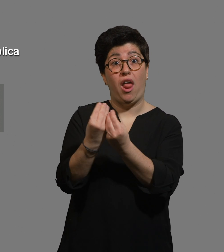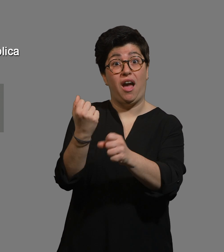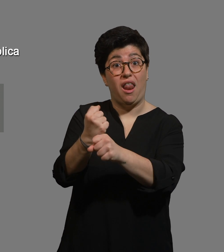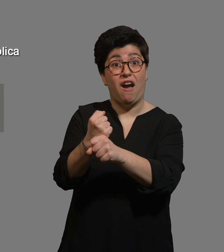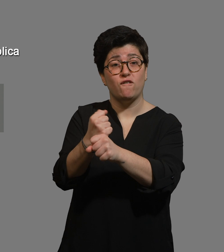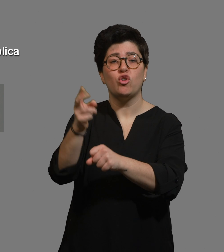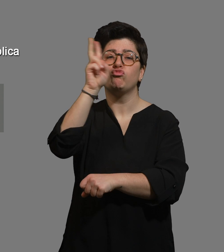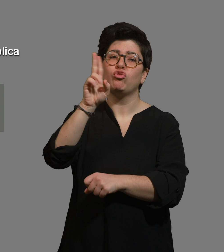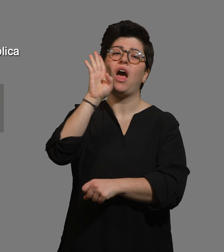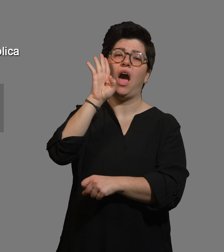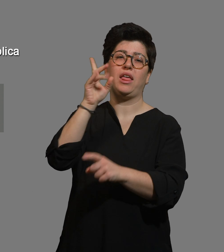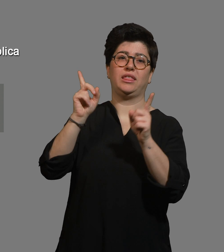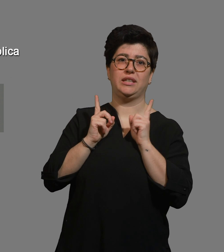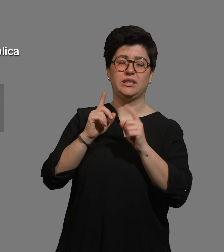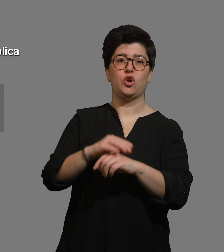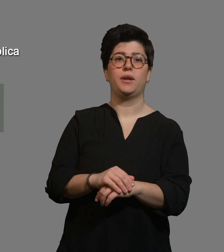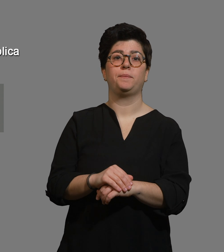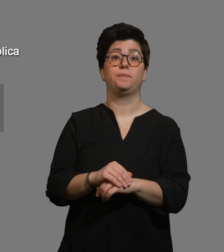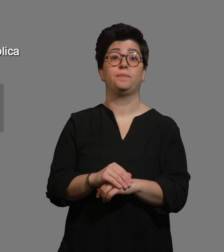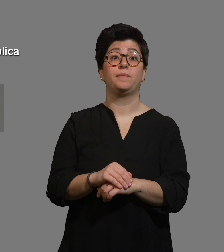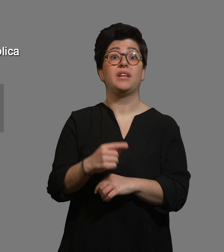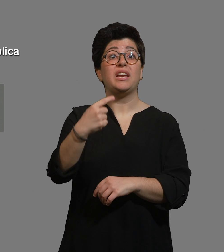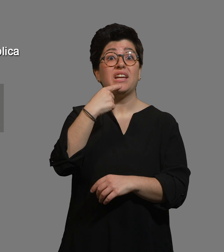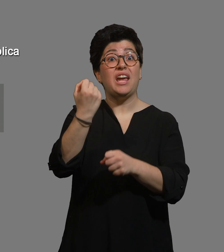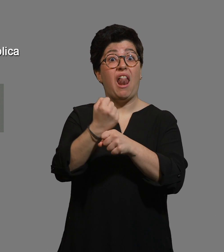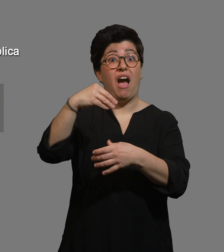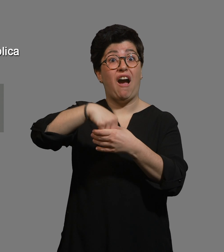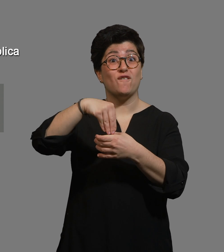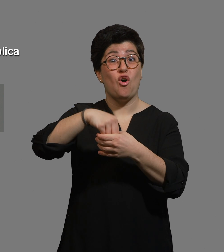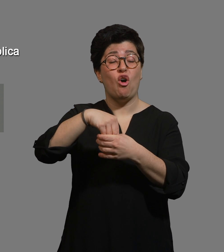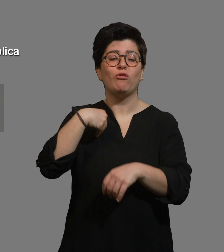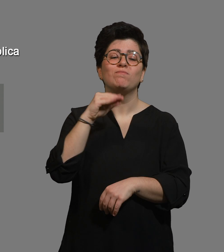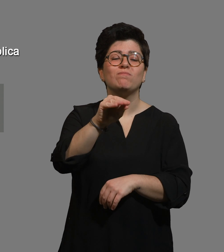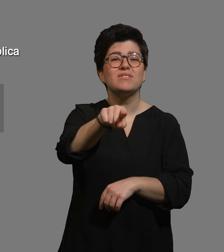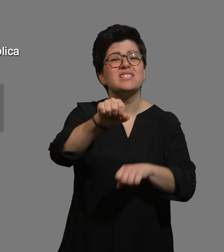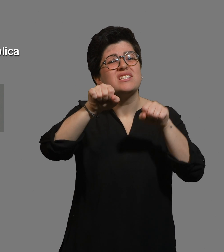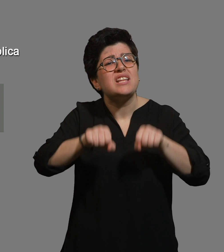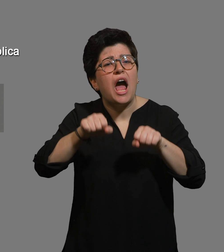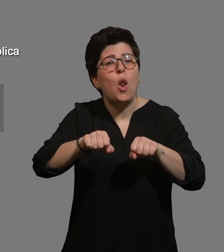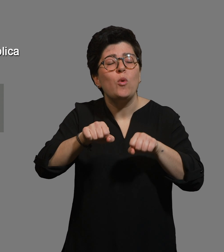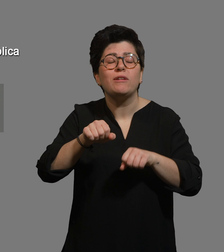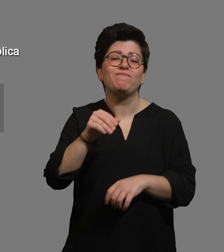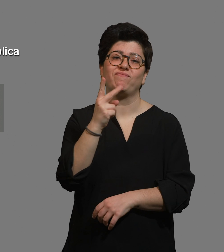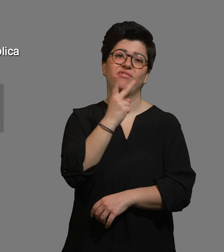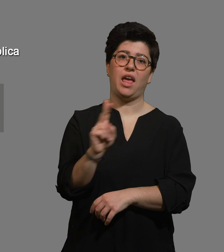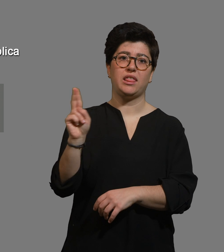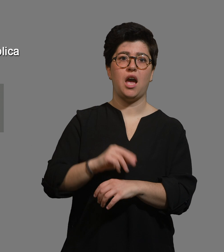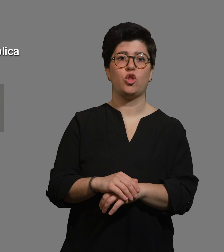e alle persone professionalmente attive. Richiedere in modo sistematico ai propri dipendenti informazioni sul loro stato di salute è tuttora vietato.